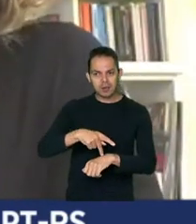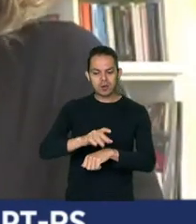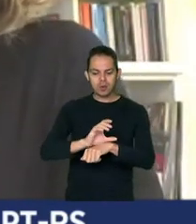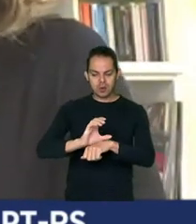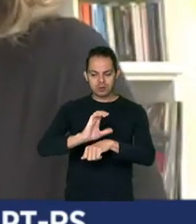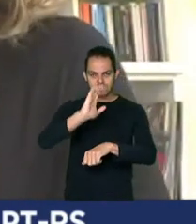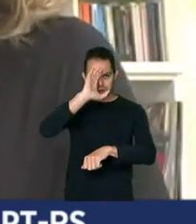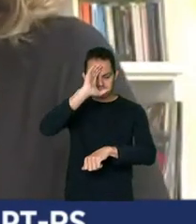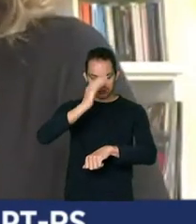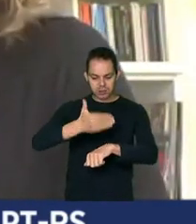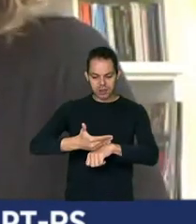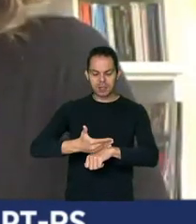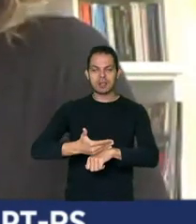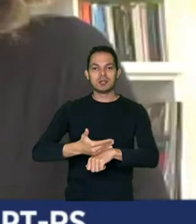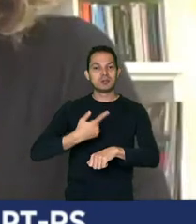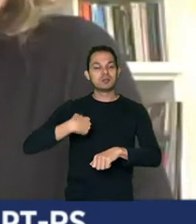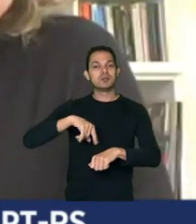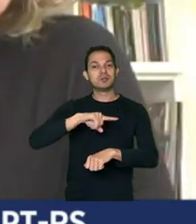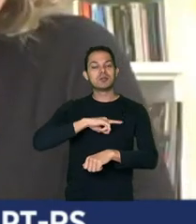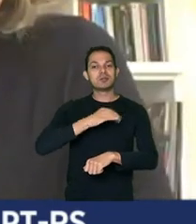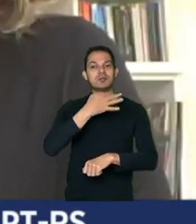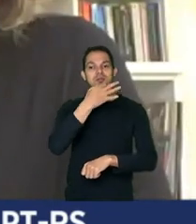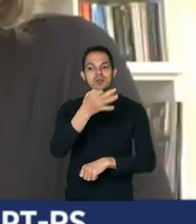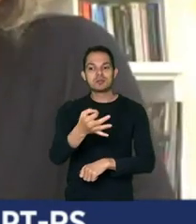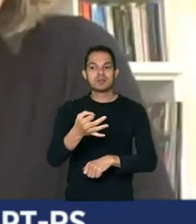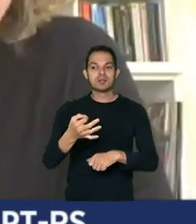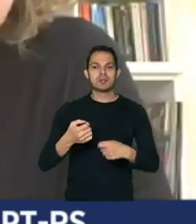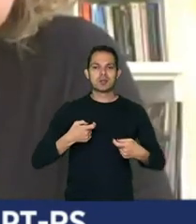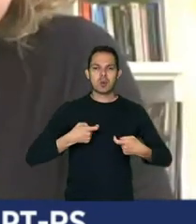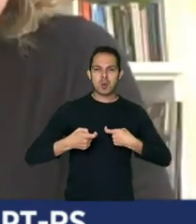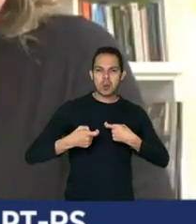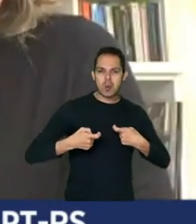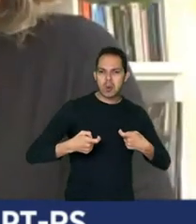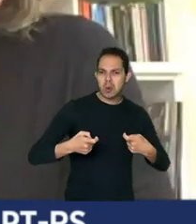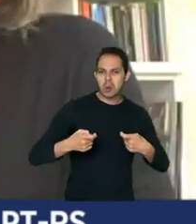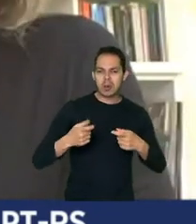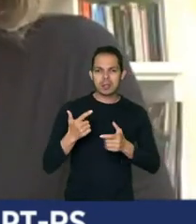UCRÂNIA. NÓS DEVEMOS SER UM PAÍS QUE AO CUMPRIRMOS NOSSA CONSTITUIÇÃO NOS POSICIONEMOS CONTRA TODOS OS